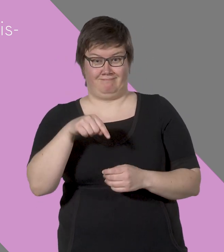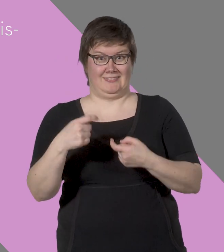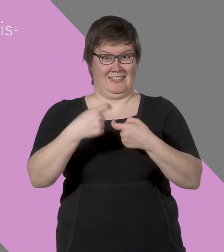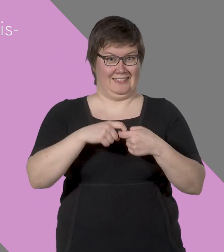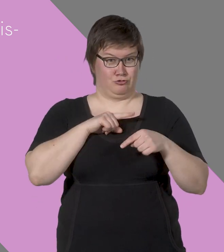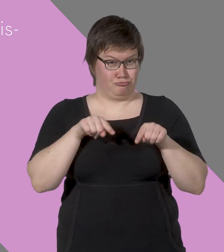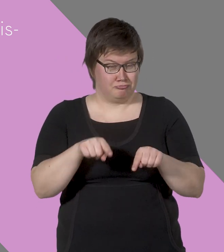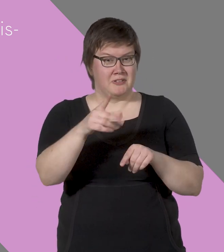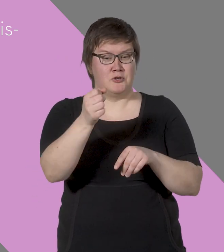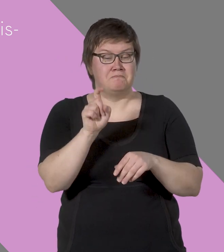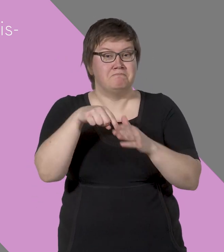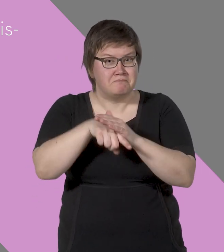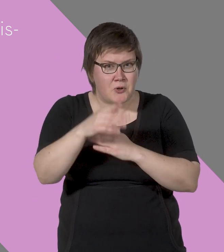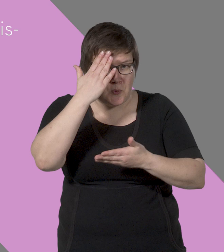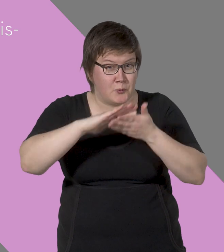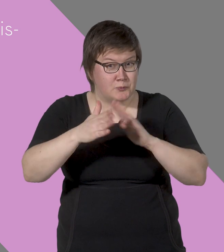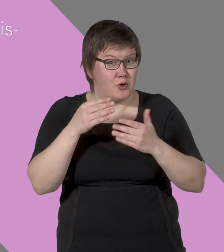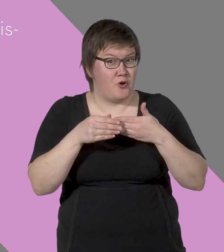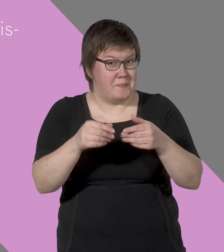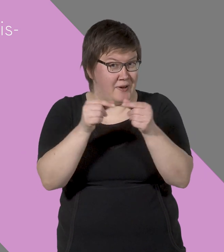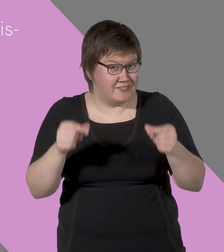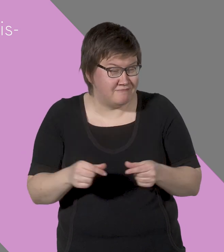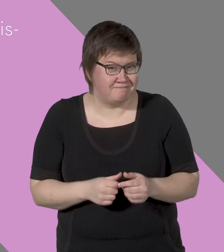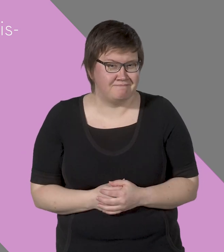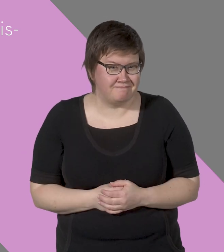Pääset tutustumaan oppaaseen alla olevasta linkistä.